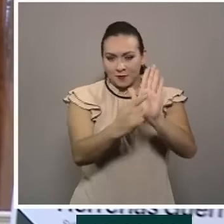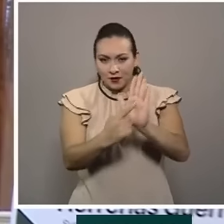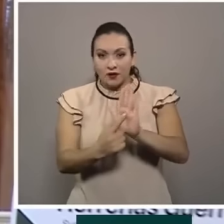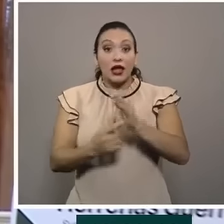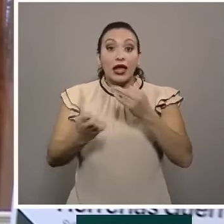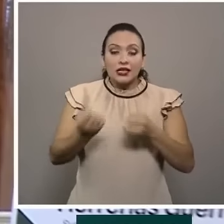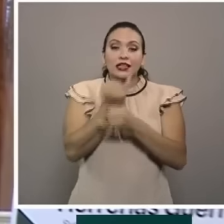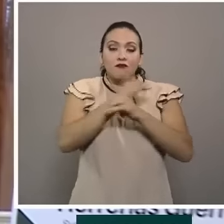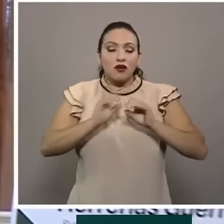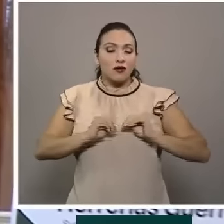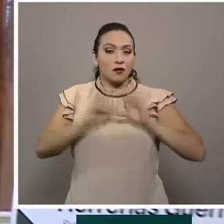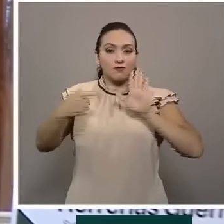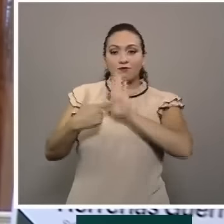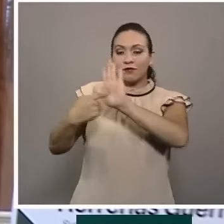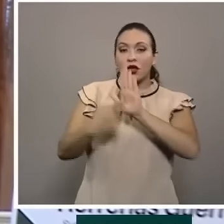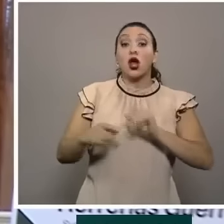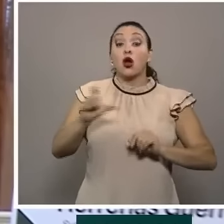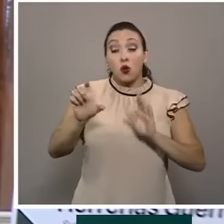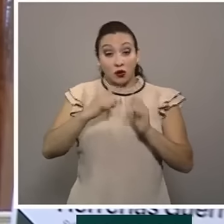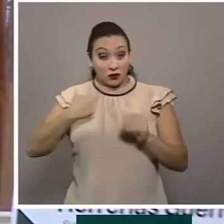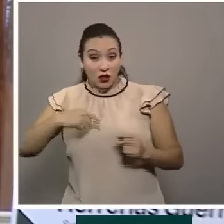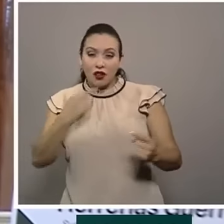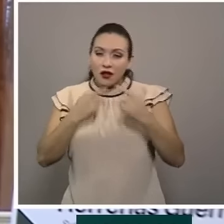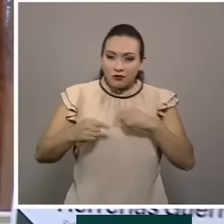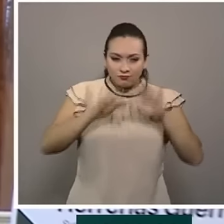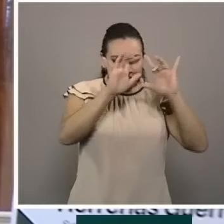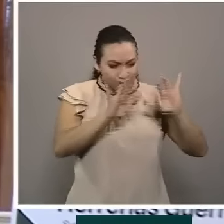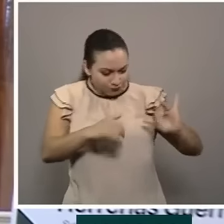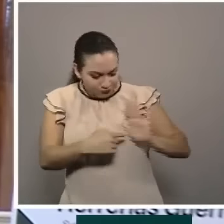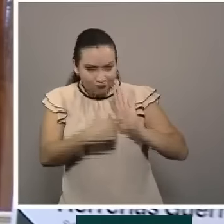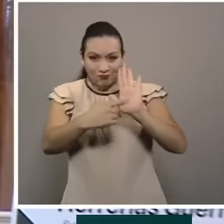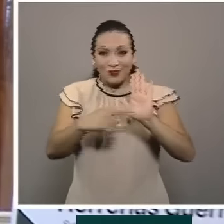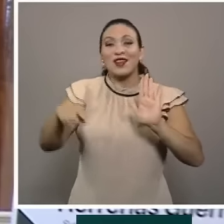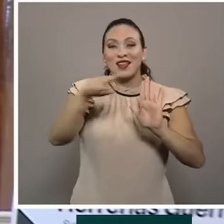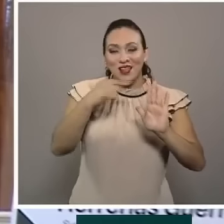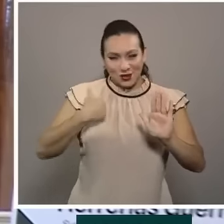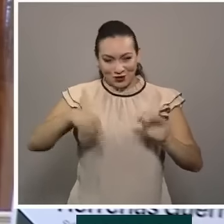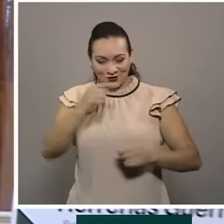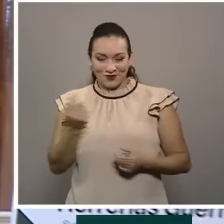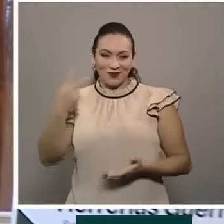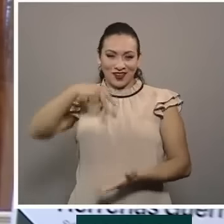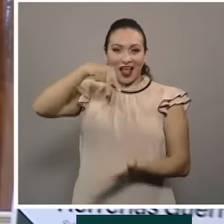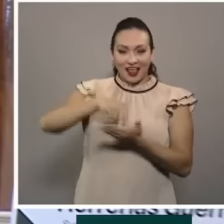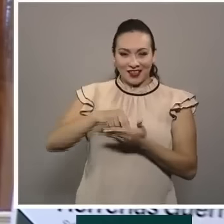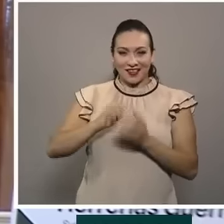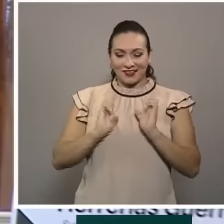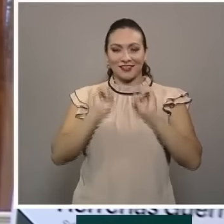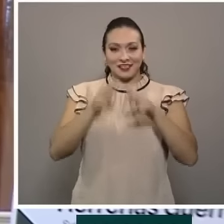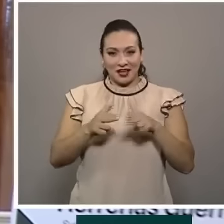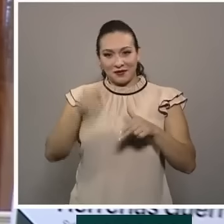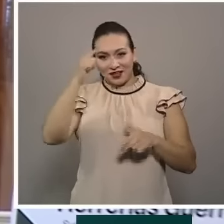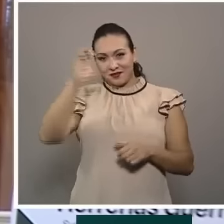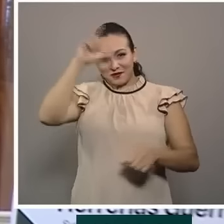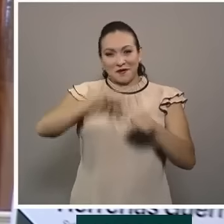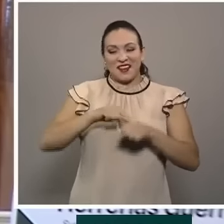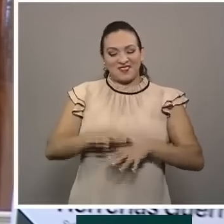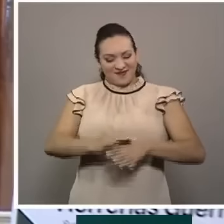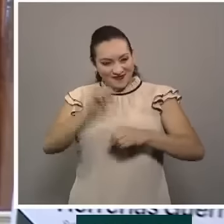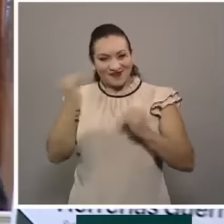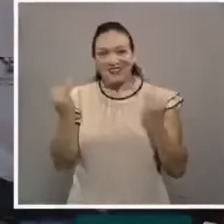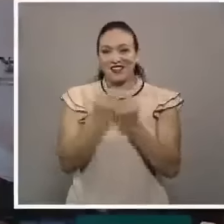discusiones y hoy estamos aquí para vivir con la ciudadanía chaponeca su cultura y su historia.